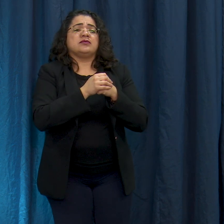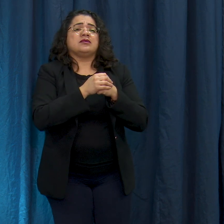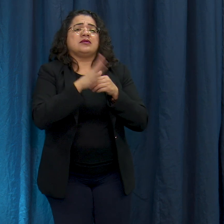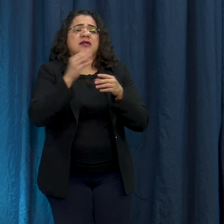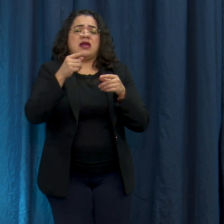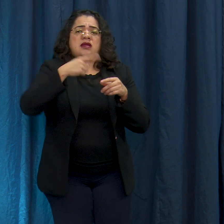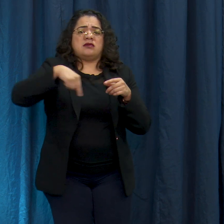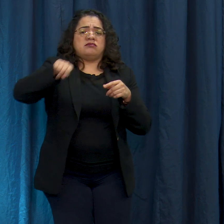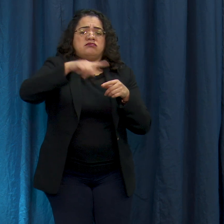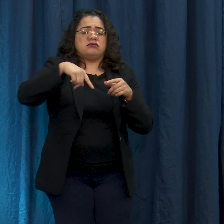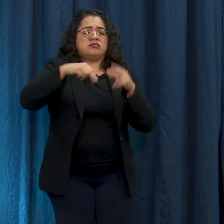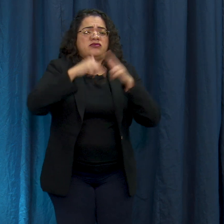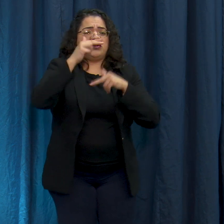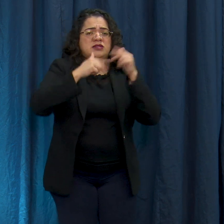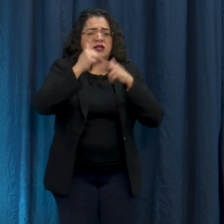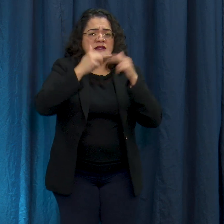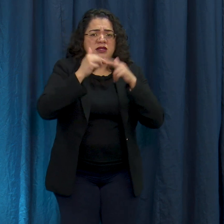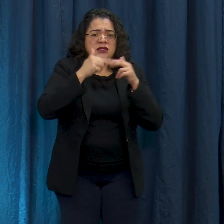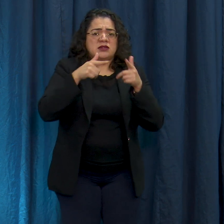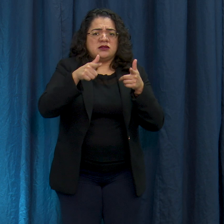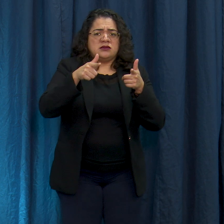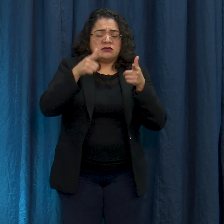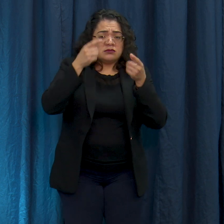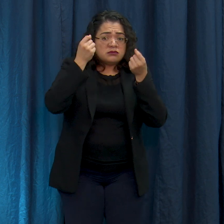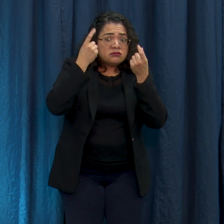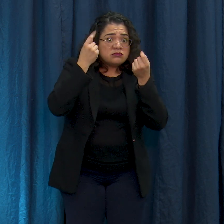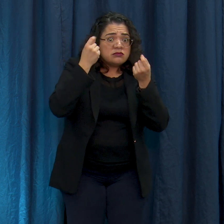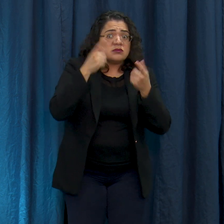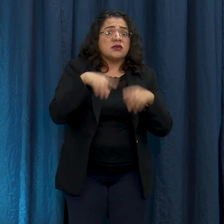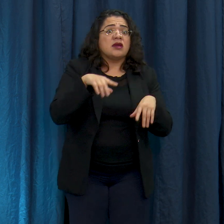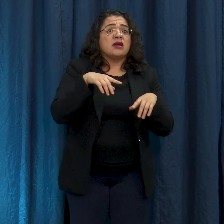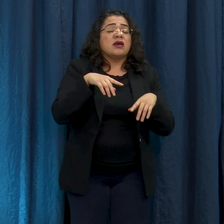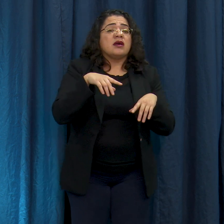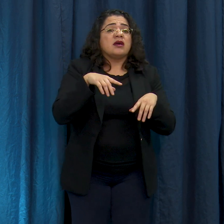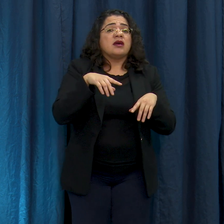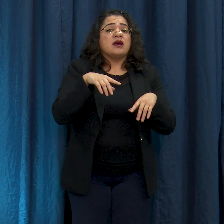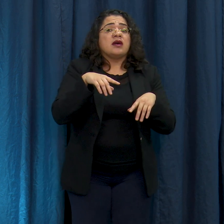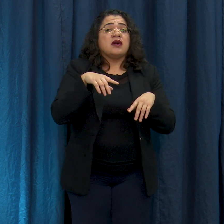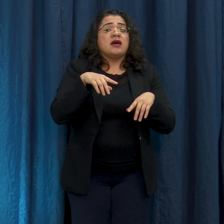suficiente para facility' k you send equipo de protección personal cuándo es